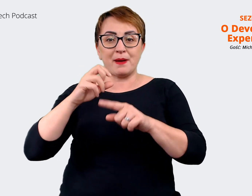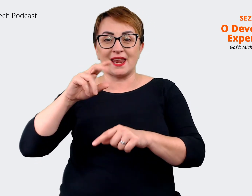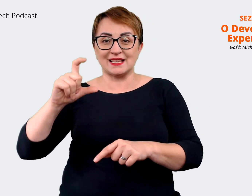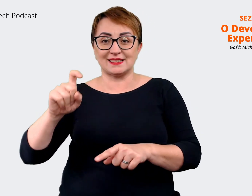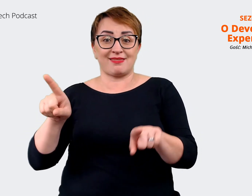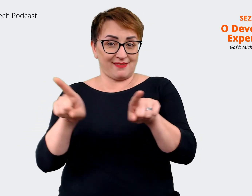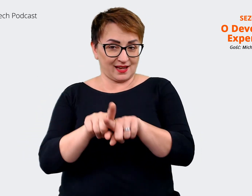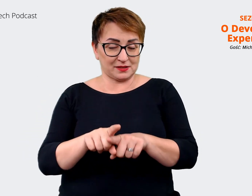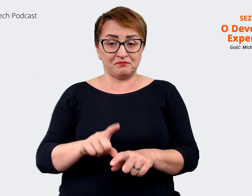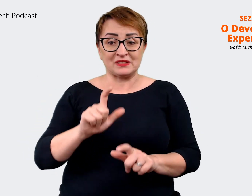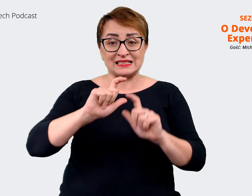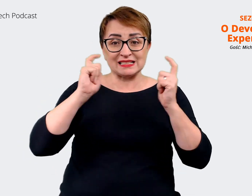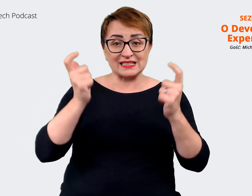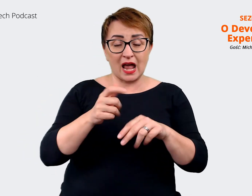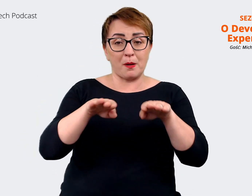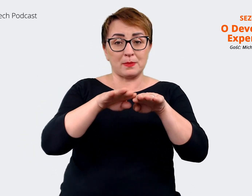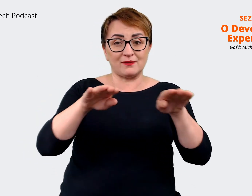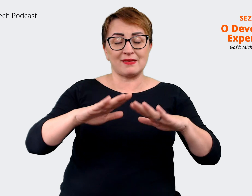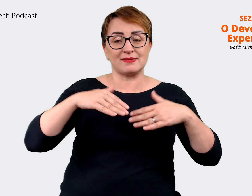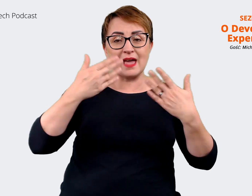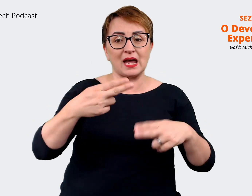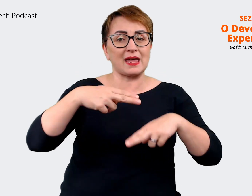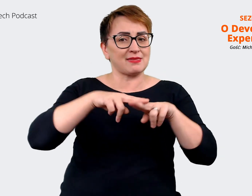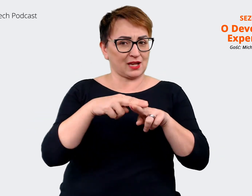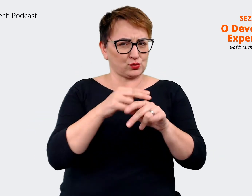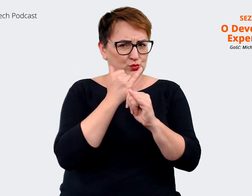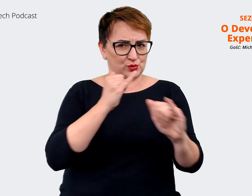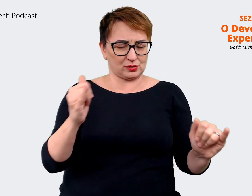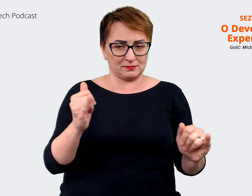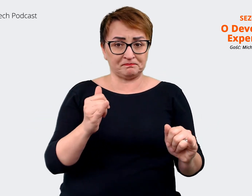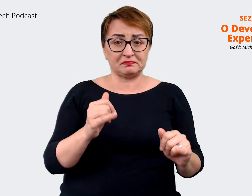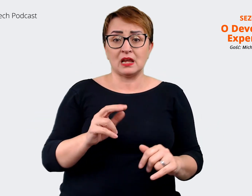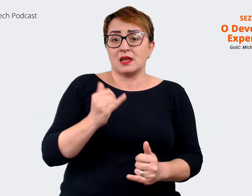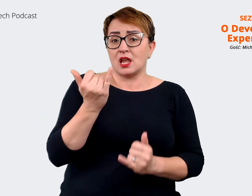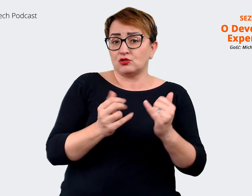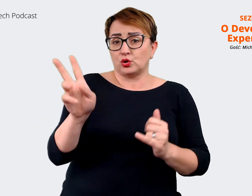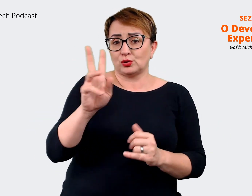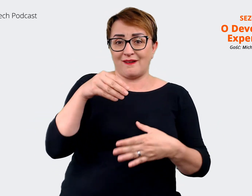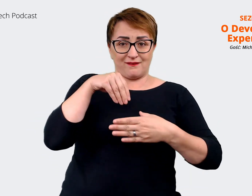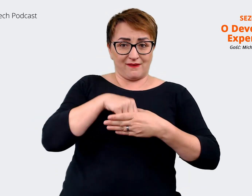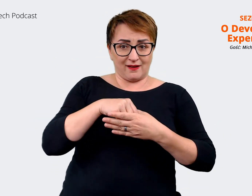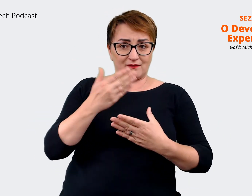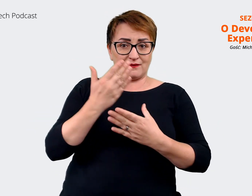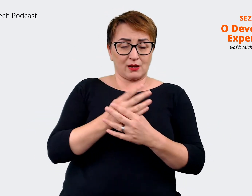ta platforma też daje troszeczkę unarzędziowienia pod kątem tego, że jak ktoś wewnętrznie w firmie